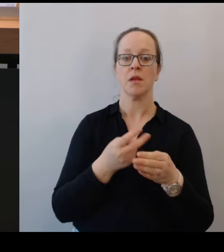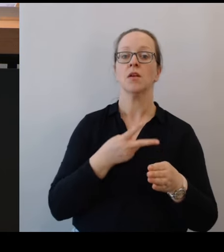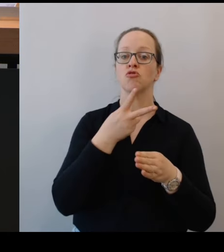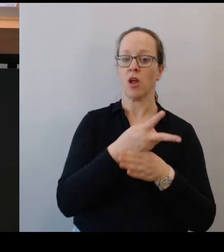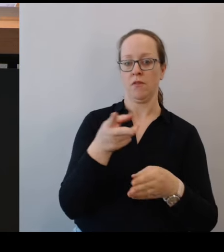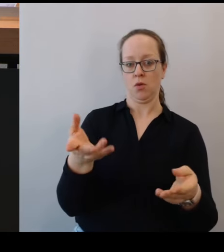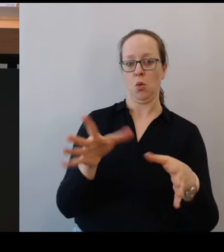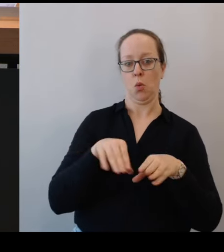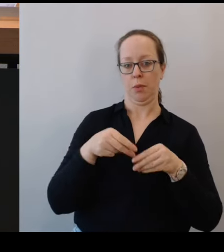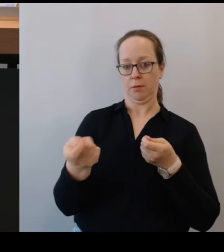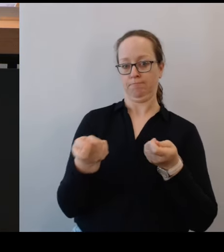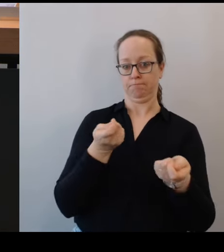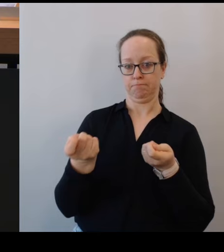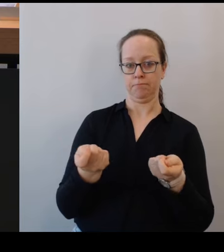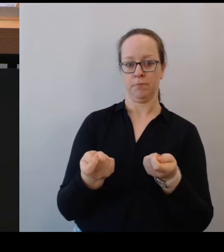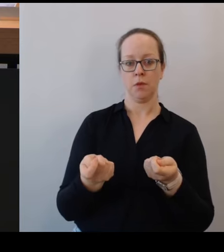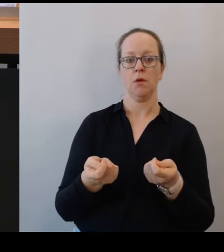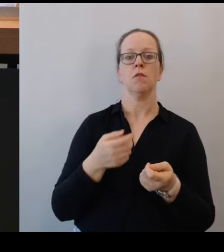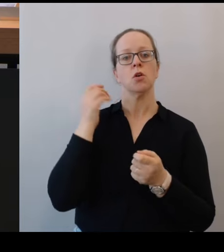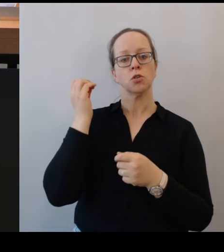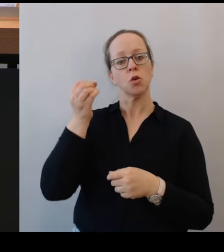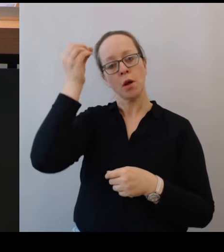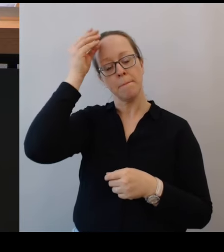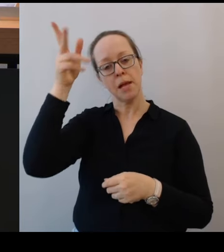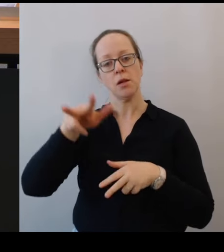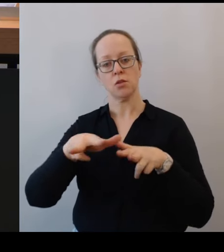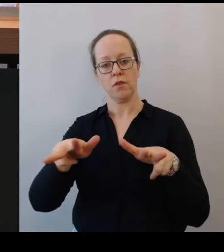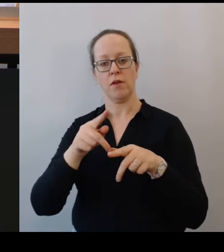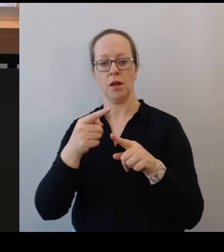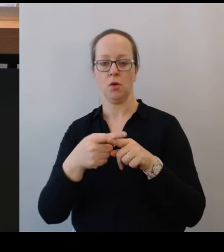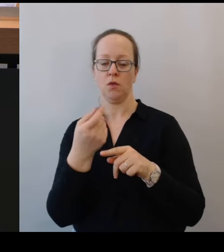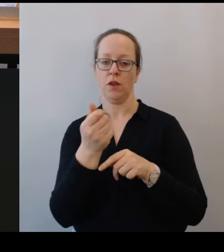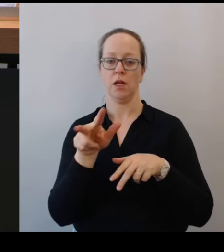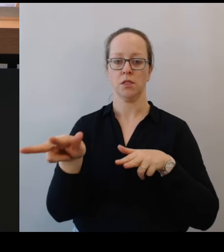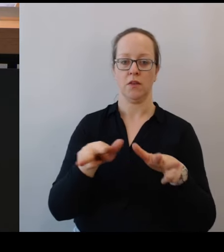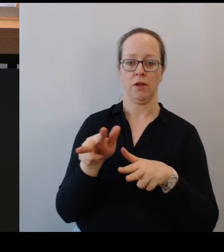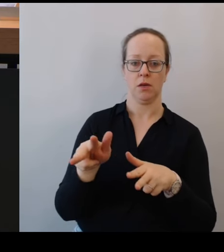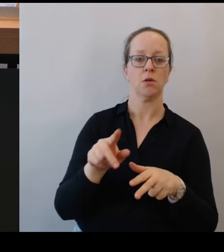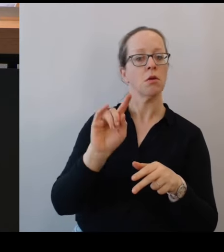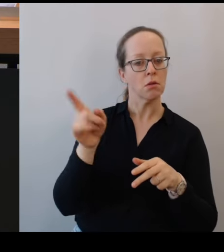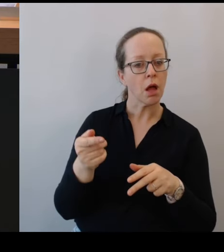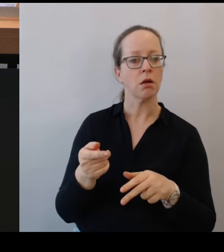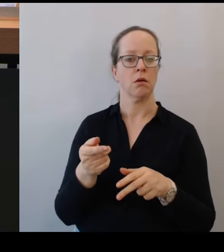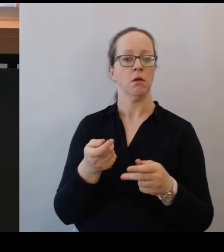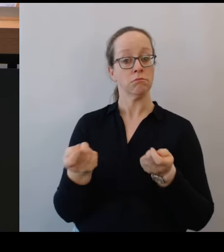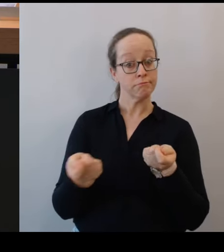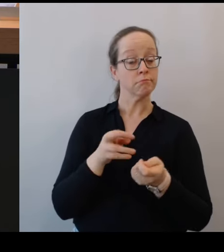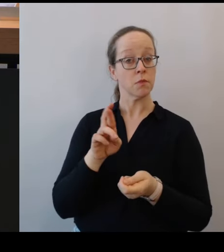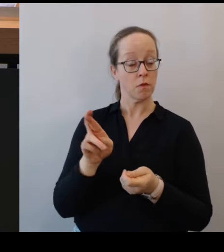Bürgermeisterin Giffey genau diese Einigungsgespräche. Und damit ist Ihr Antrag, liebe AfD, letztlich wohl doch nur